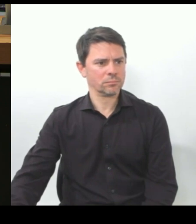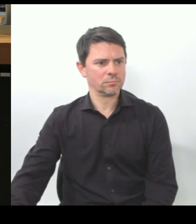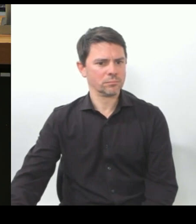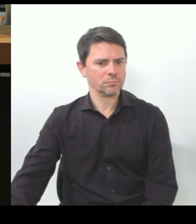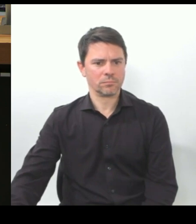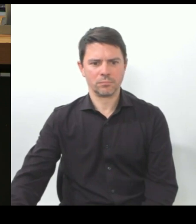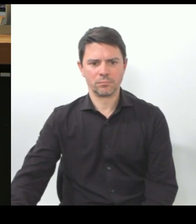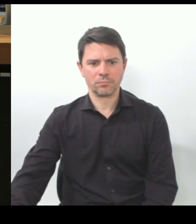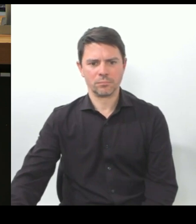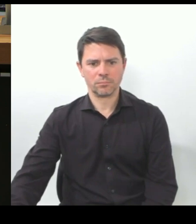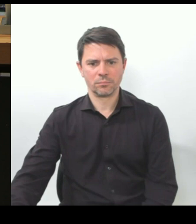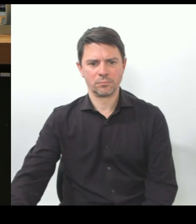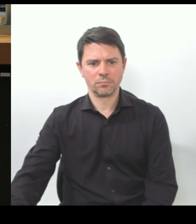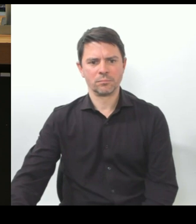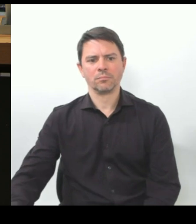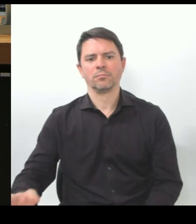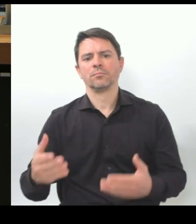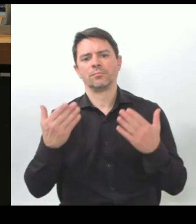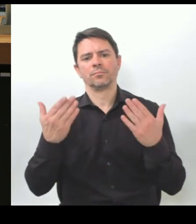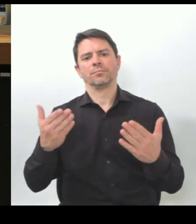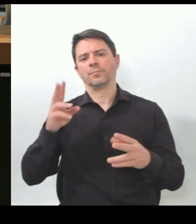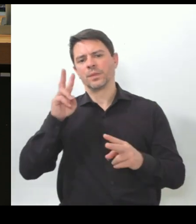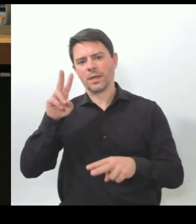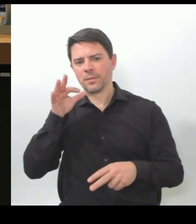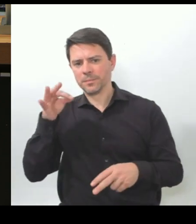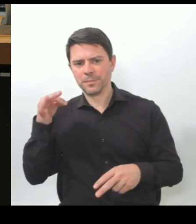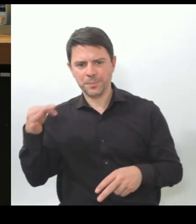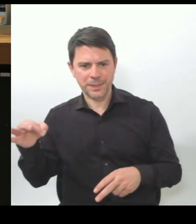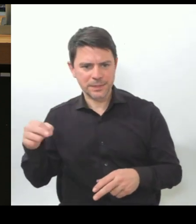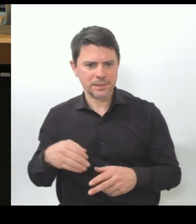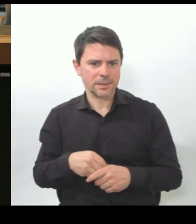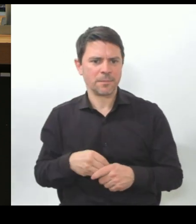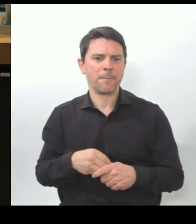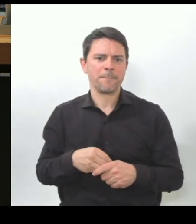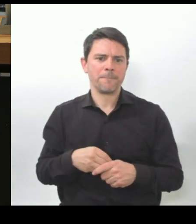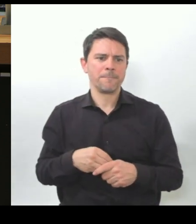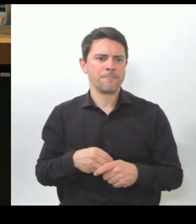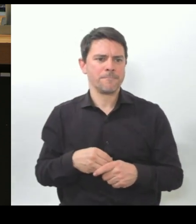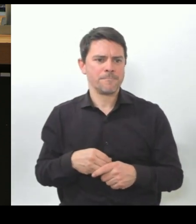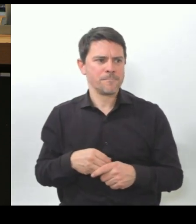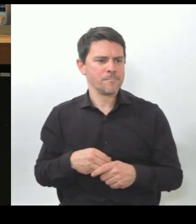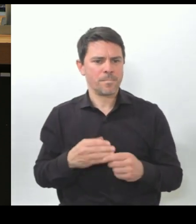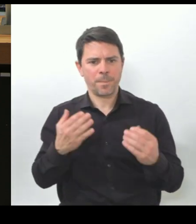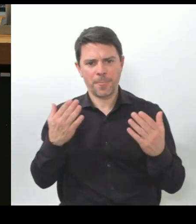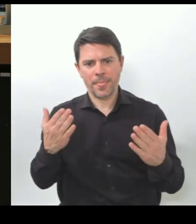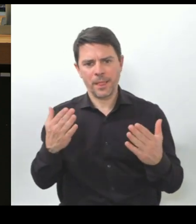Herr Ziller vorhin gesagt hat, das damals die Trasse, der korrigiert werden musste. Sie haben